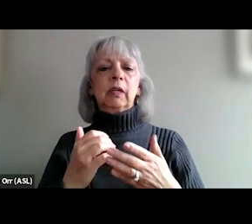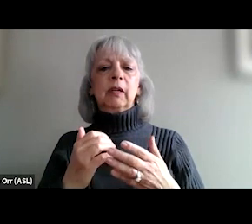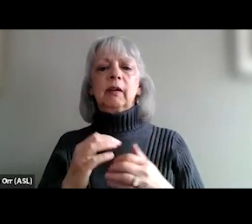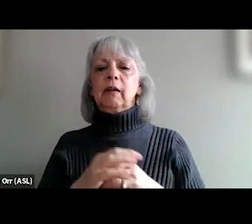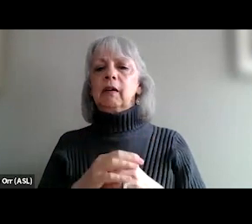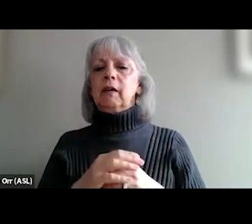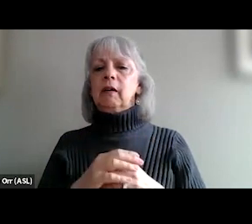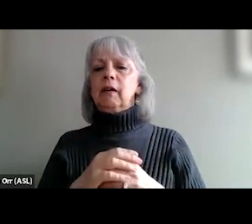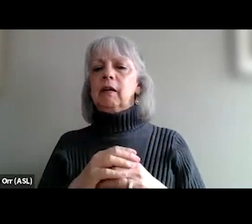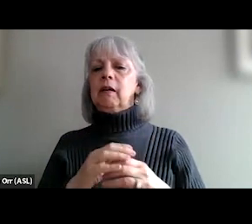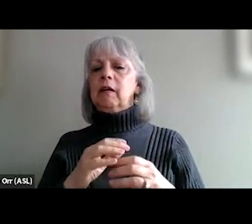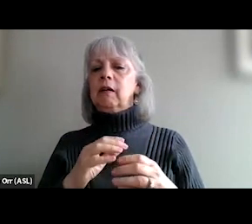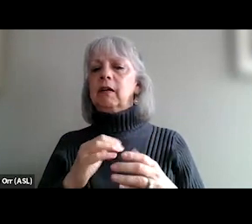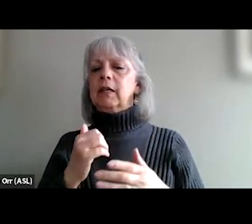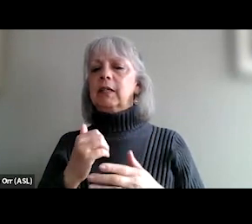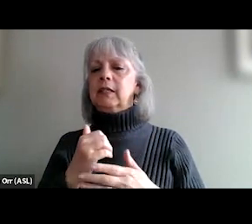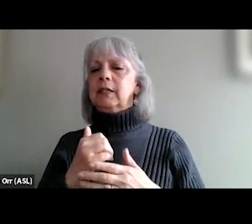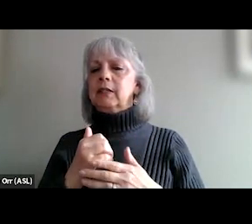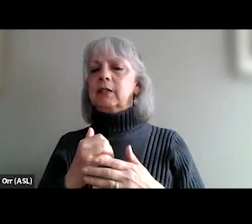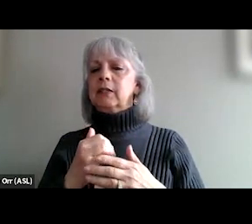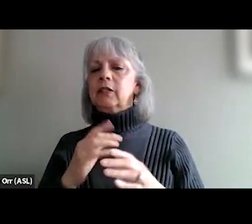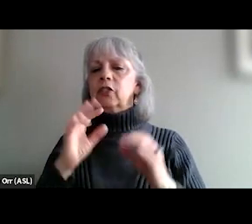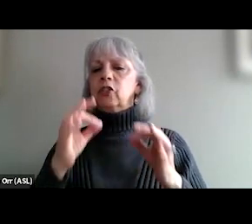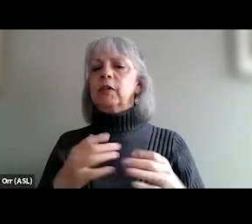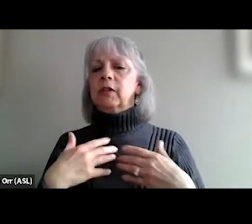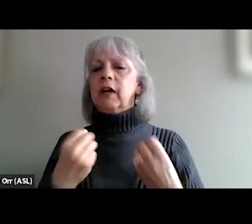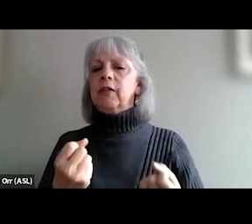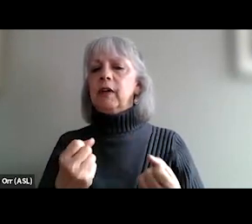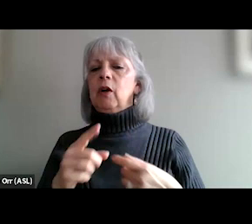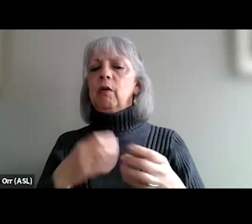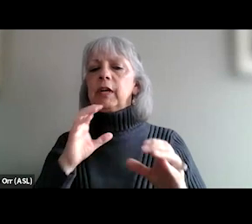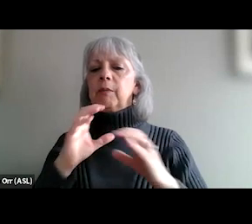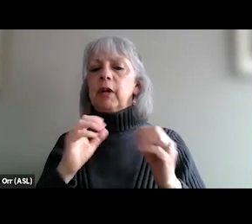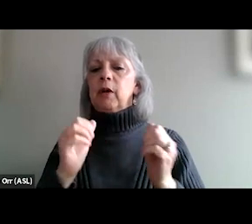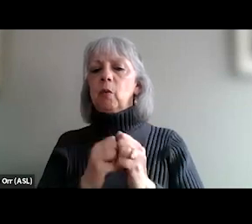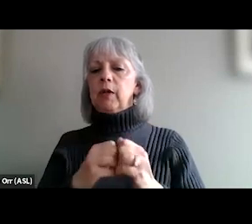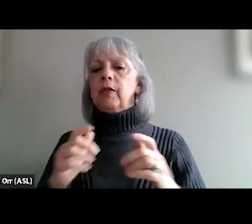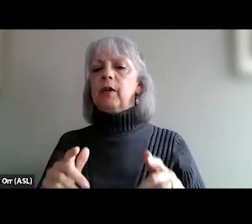Cuando nos comunicamos con los residentes podemos volver con los recursos que les ayudan a satisfacer sus necesidades básicas.